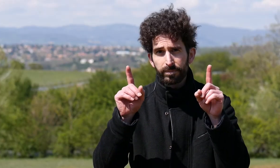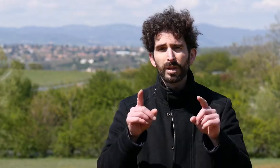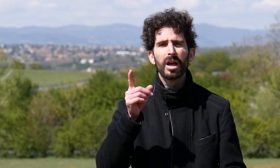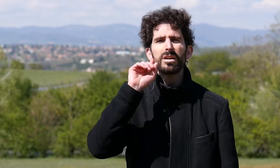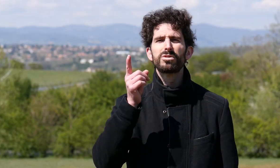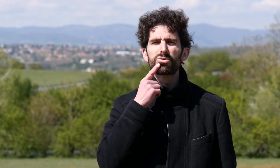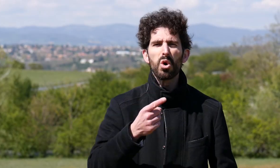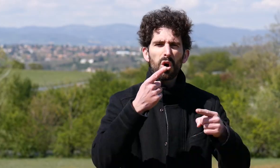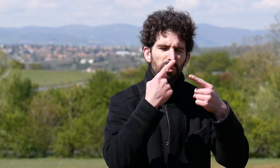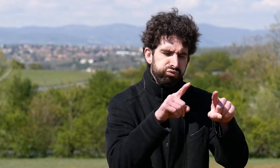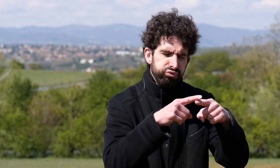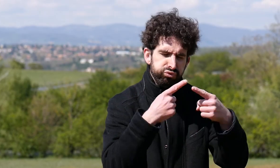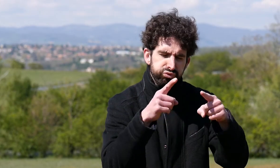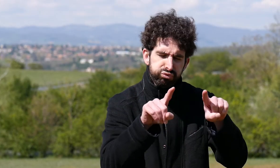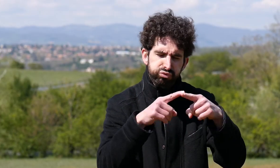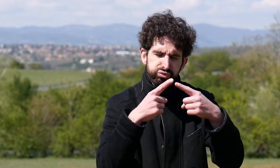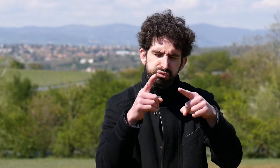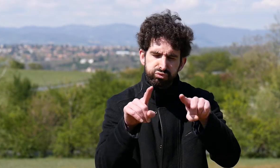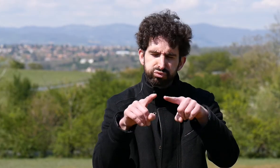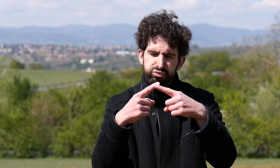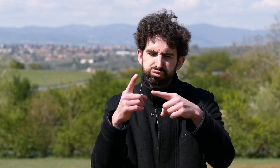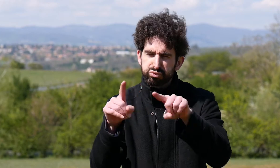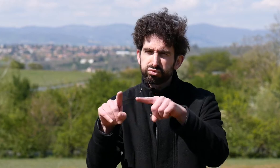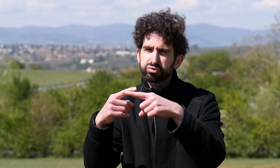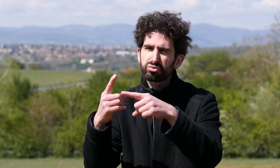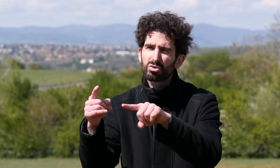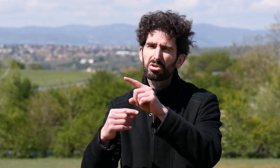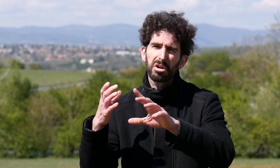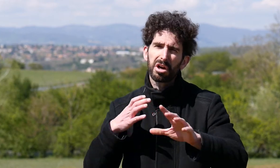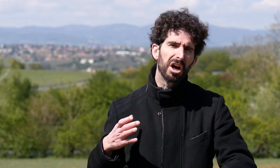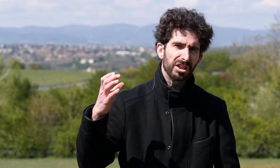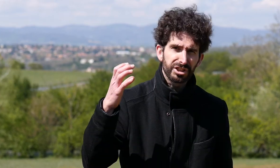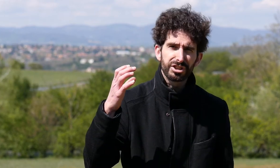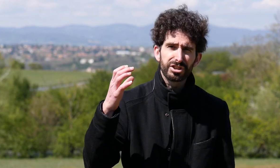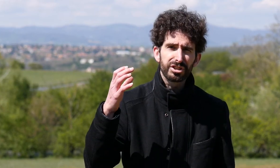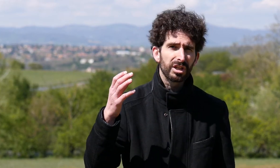Les sourds sont très différents. C'est riche.